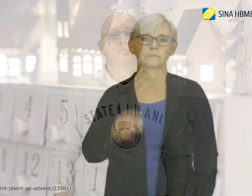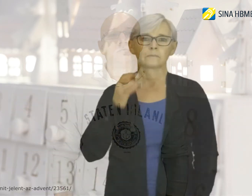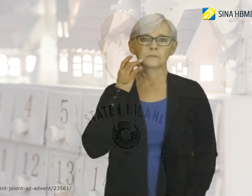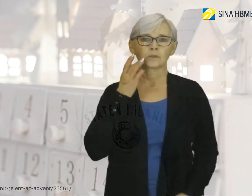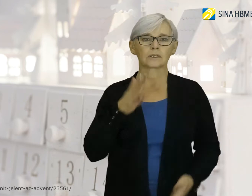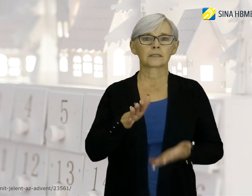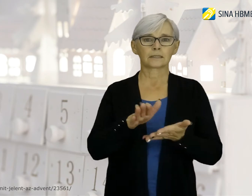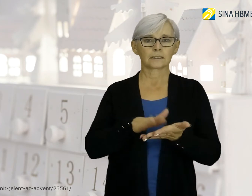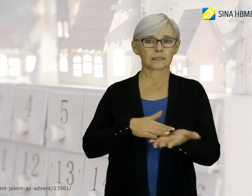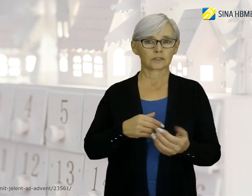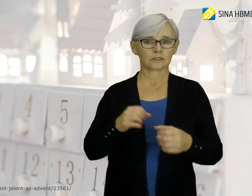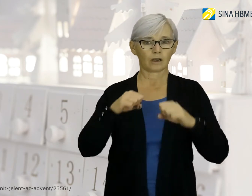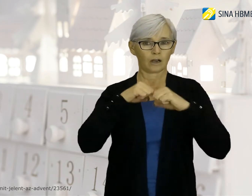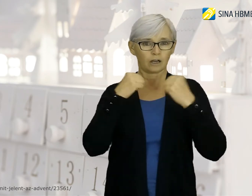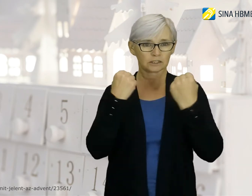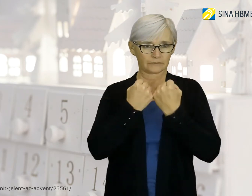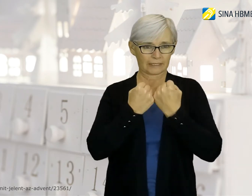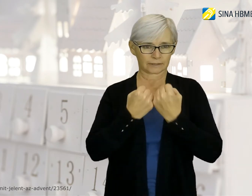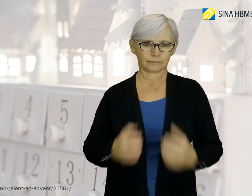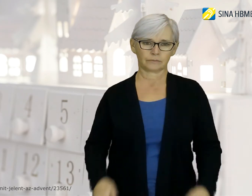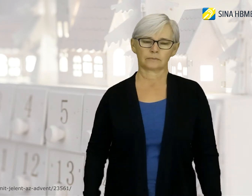Mikor kezdődik advent?